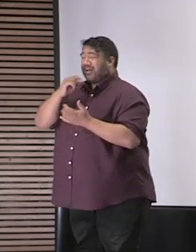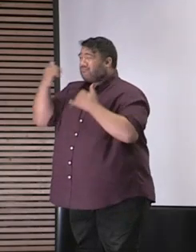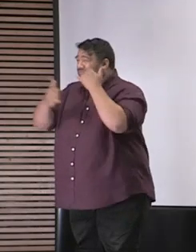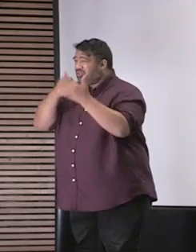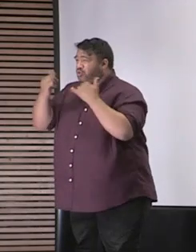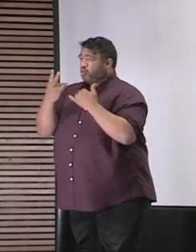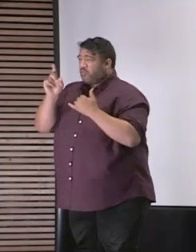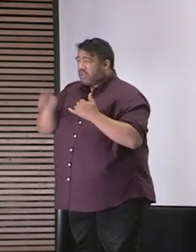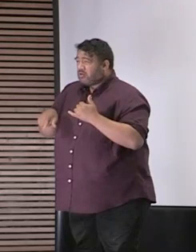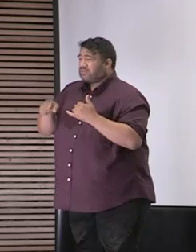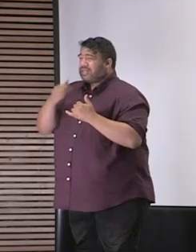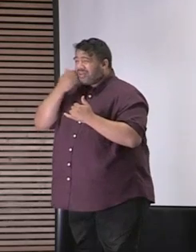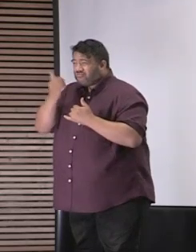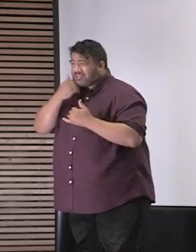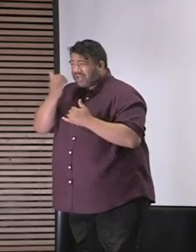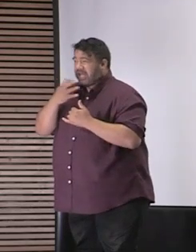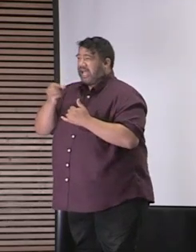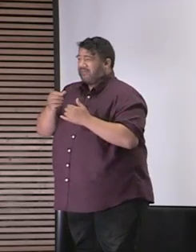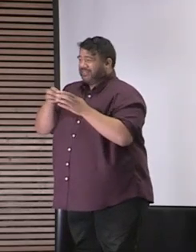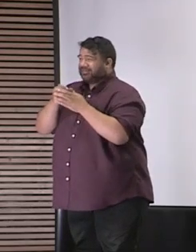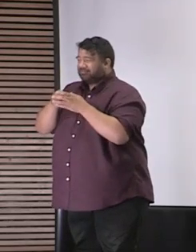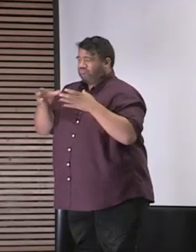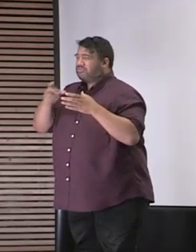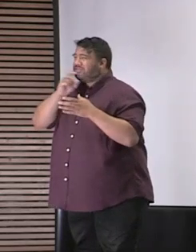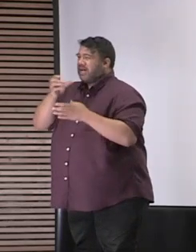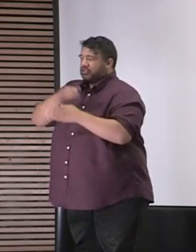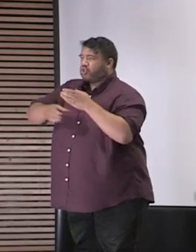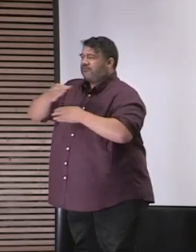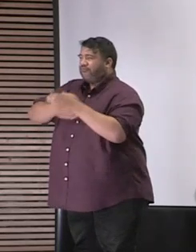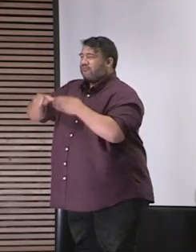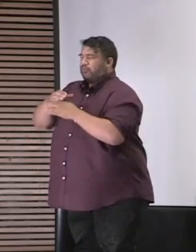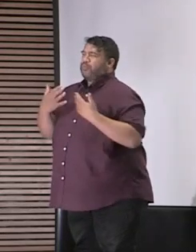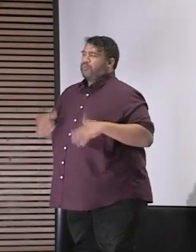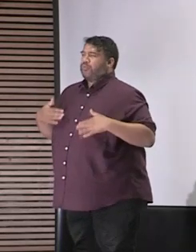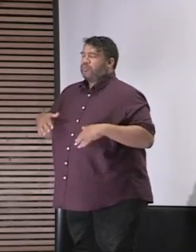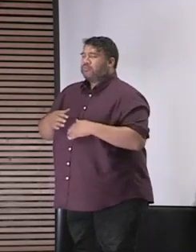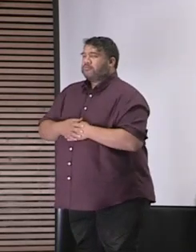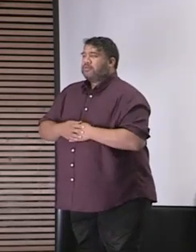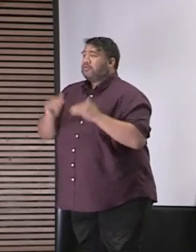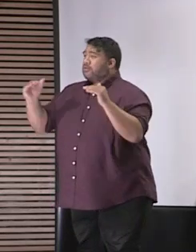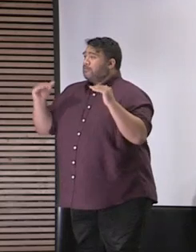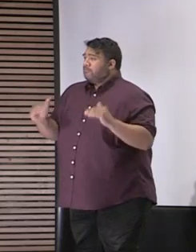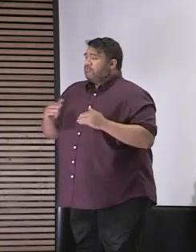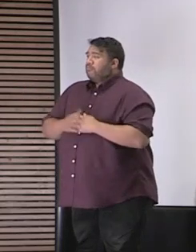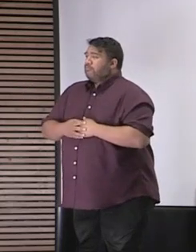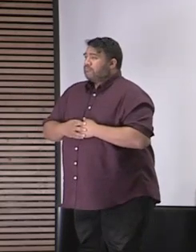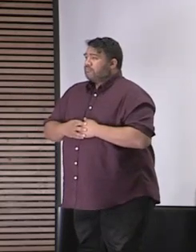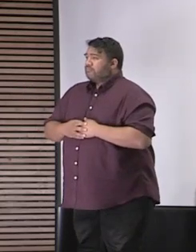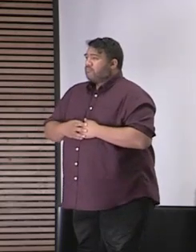sábado, ese contacto cercano nacional había rastreado 4.909 contactos cercanos: el Servicio Nacional de Contacto Cercano se puso de pie el 24 de marzo y 272 contactos cercanos fueron